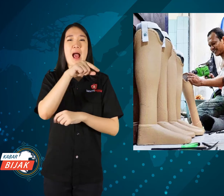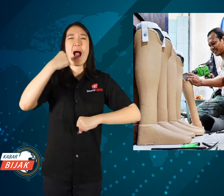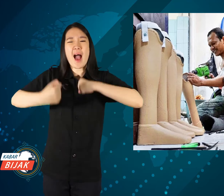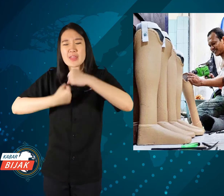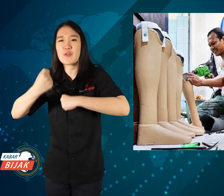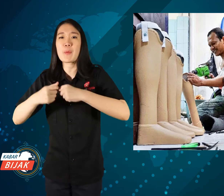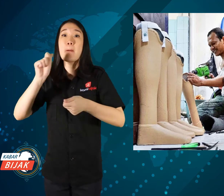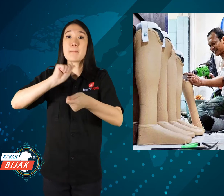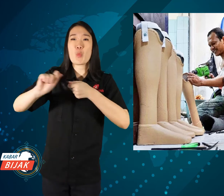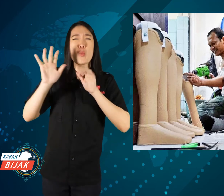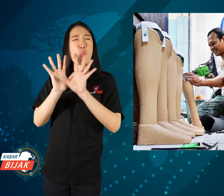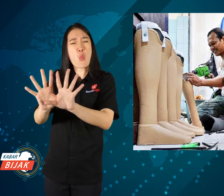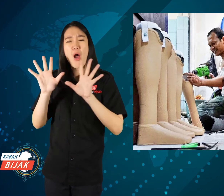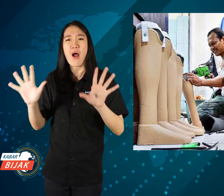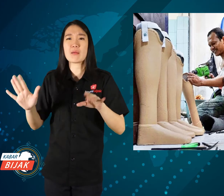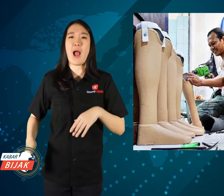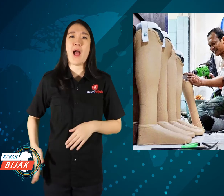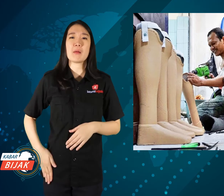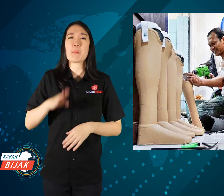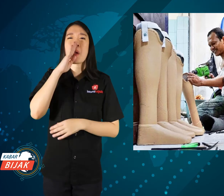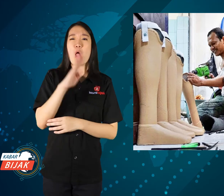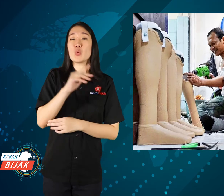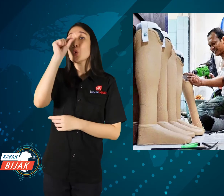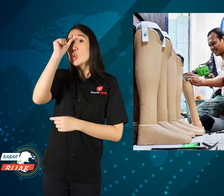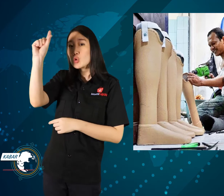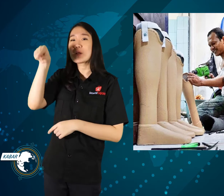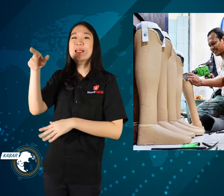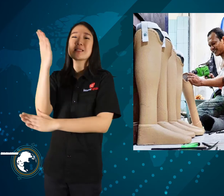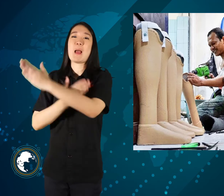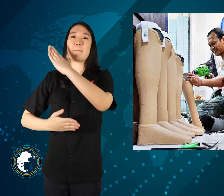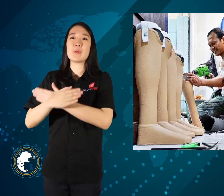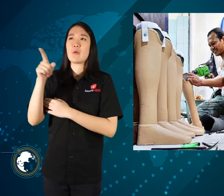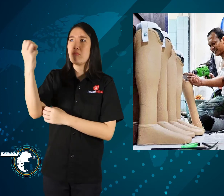yang aktif membuat banyak kaki palsu untuk teman Disabilitas.